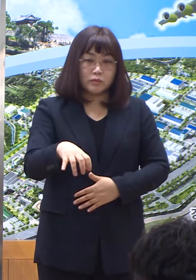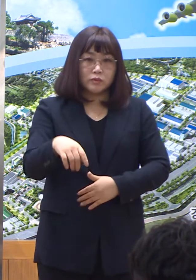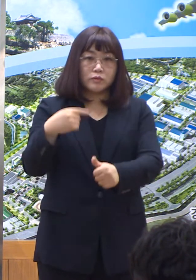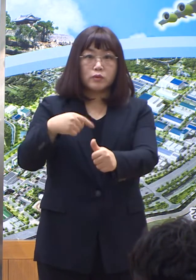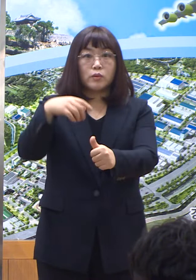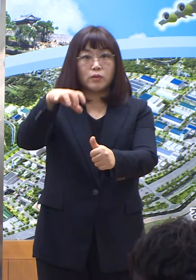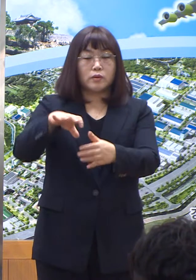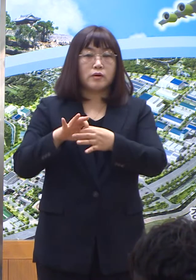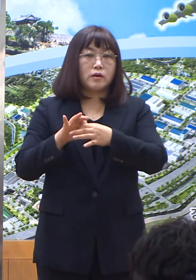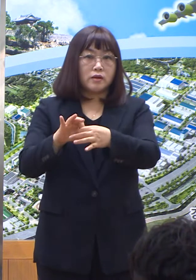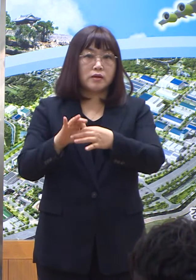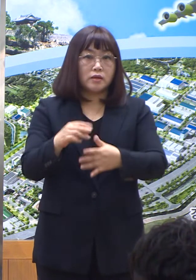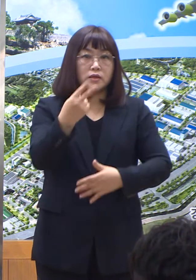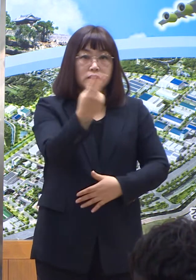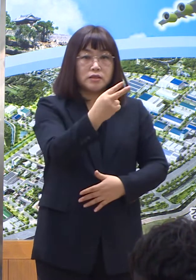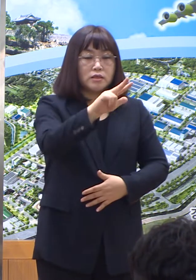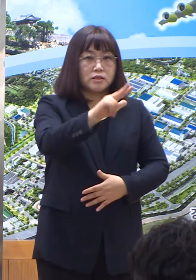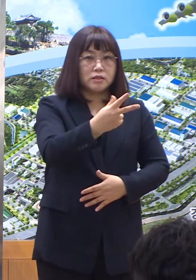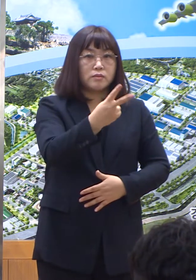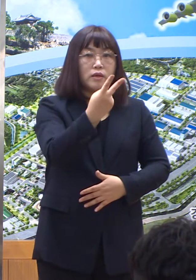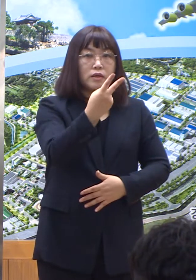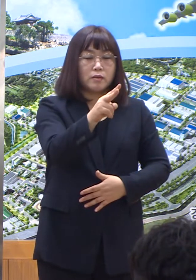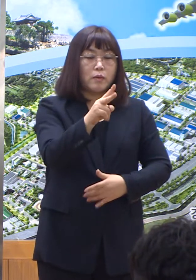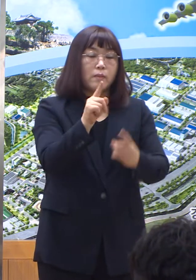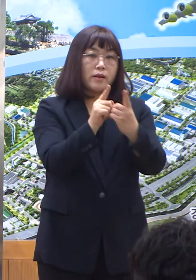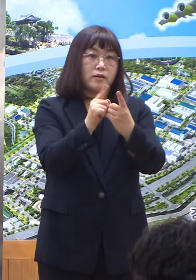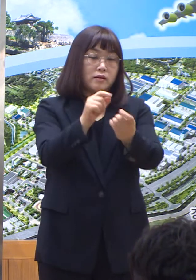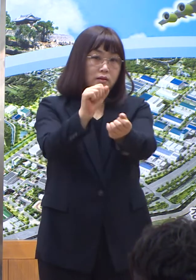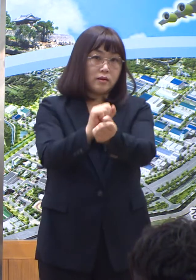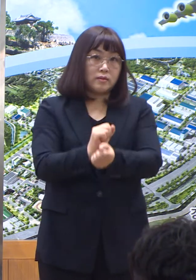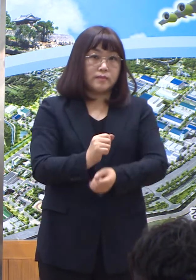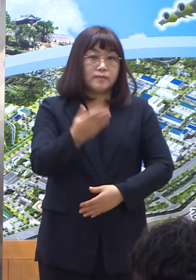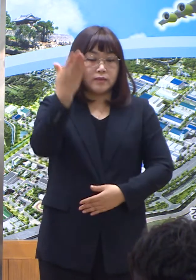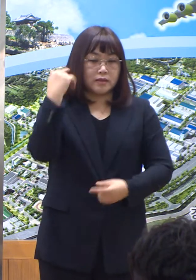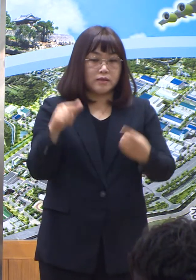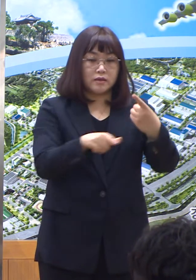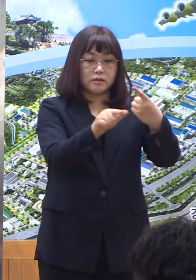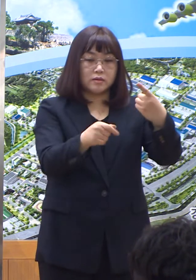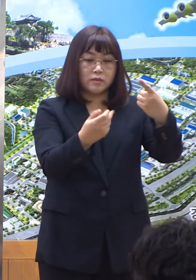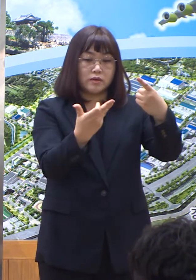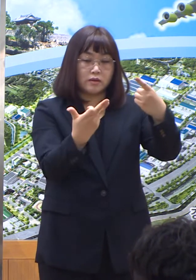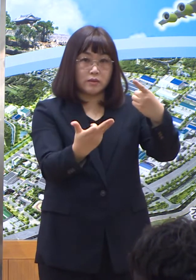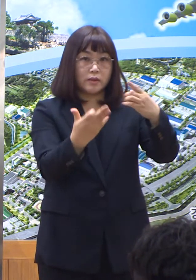2702번*의 접촉자로 지난 18일부터 자가격리 중이었으며